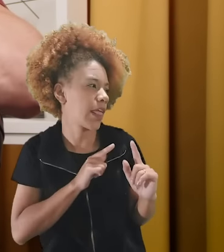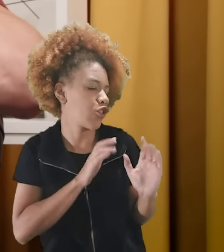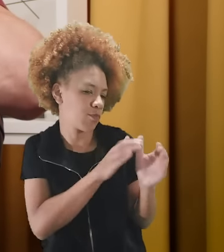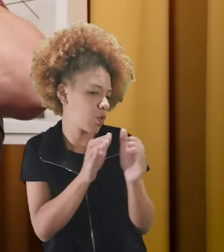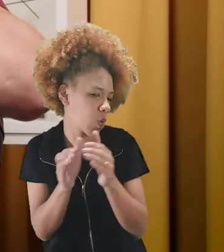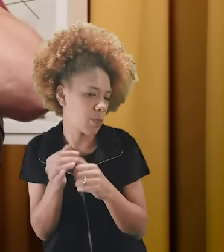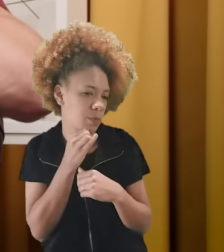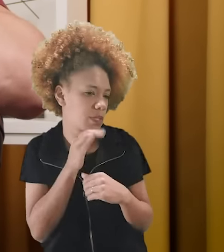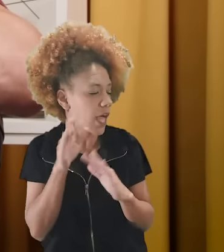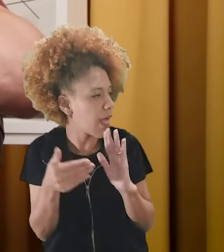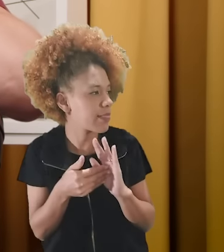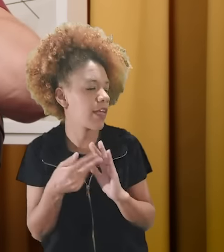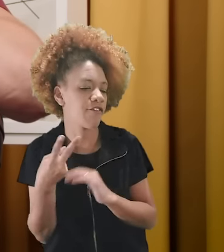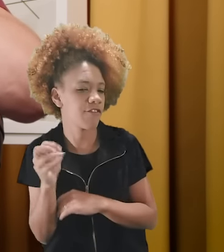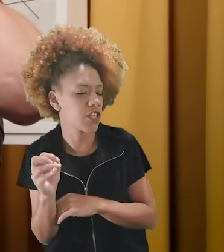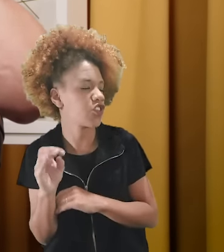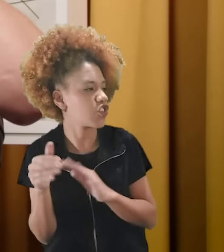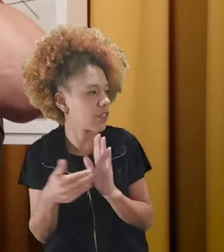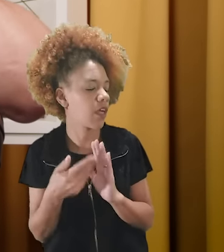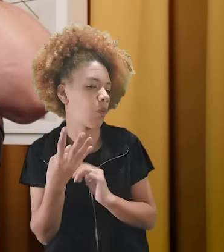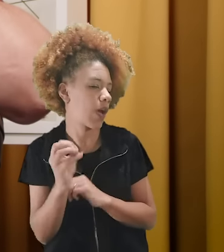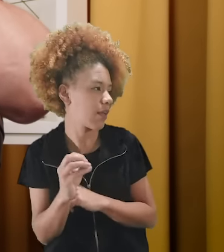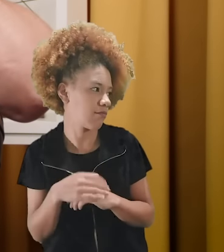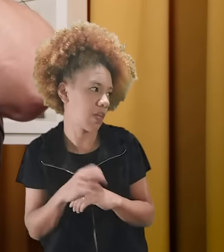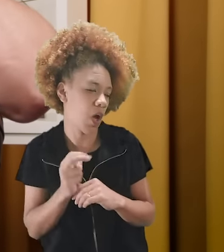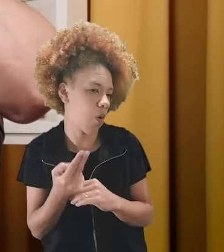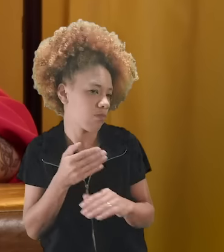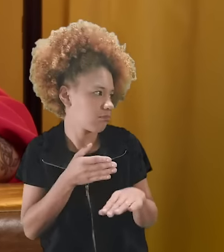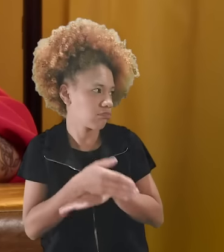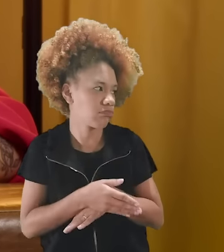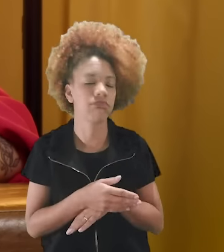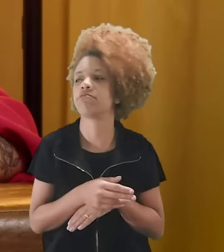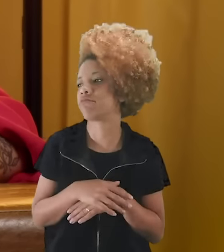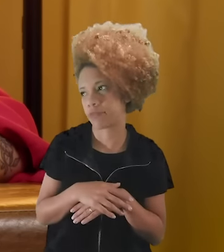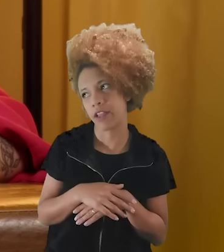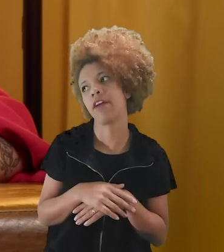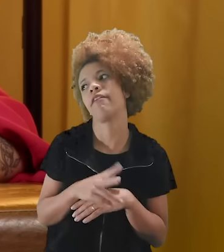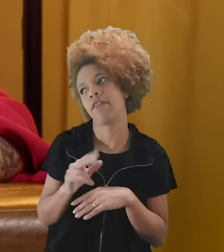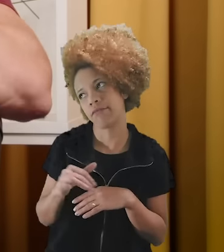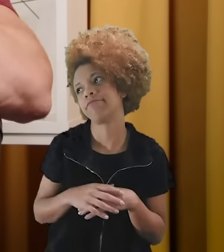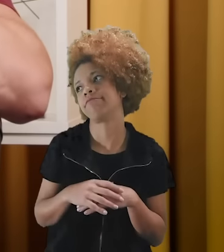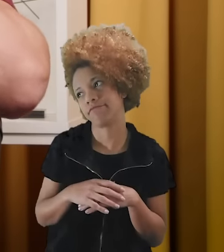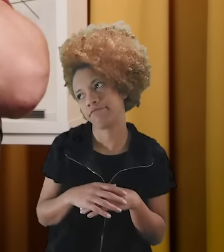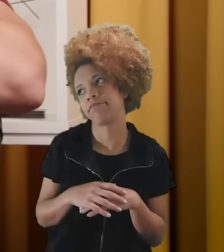assim do tipo até 20 anos até 40 anos vai lá p então é mais difícil do que do que imagina tá